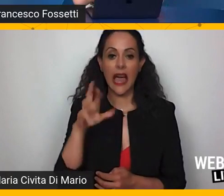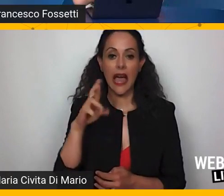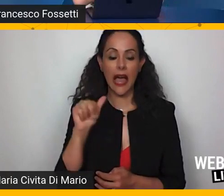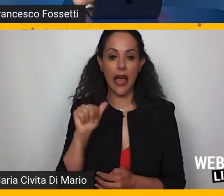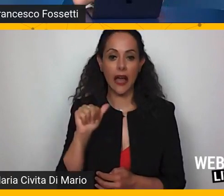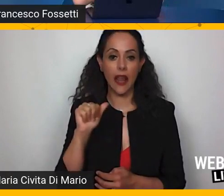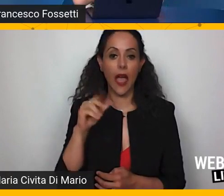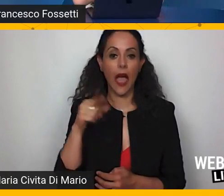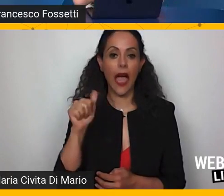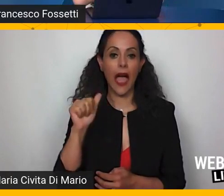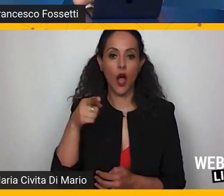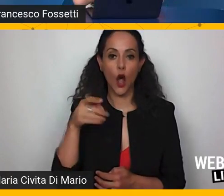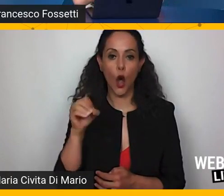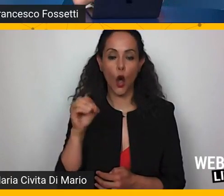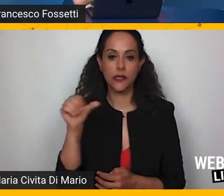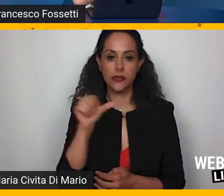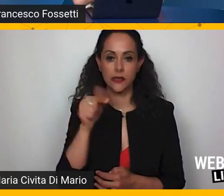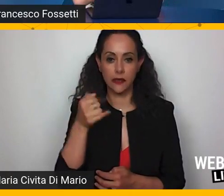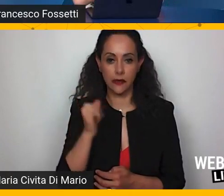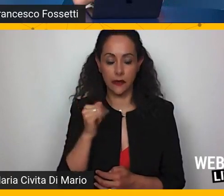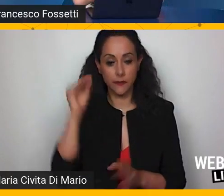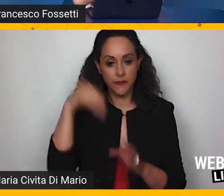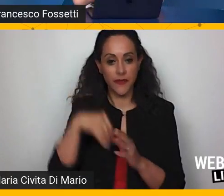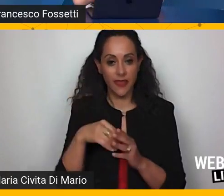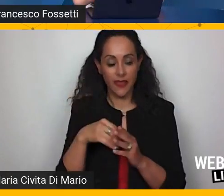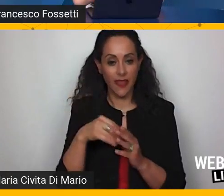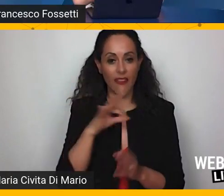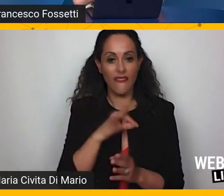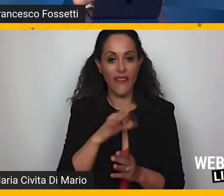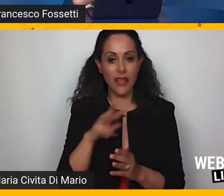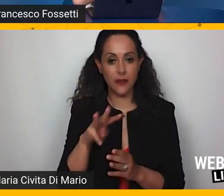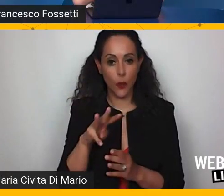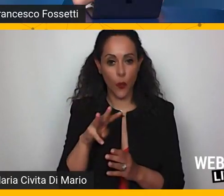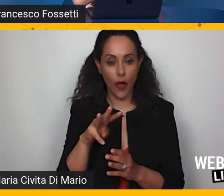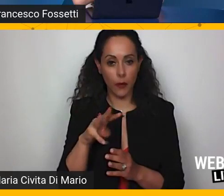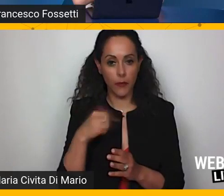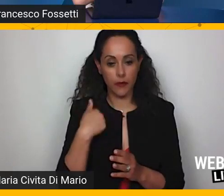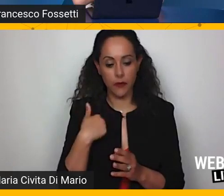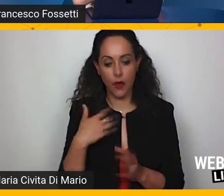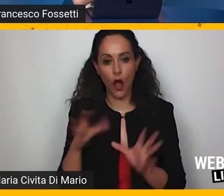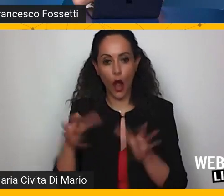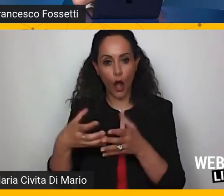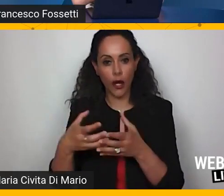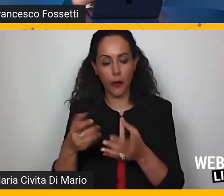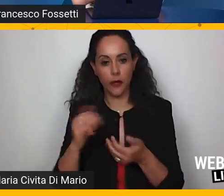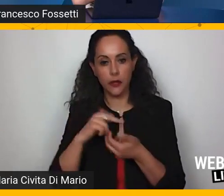sono l'aragosti e all'interno di Fastweb mi occupo di